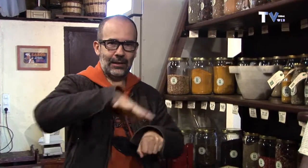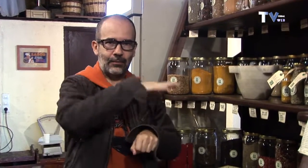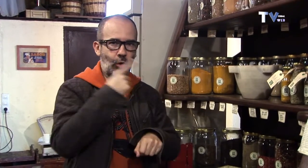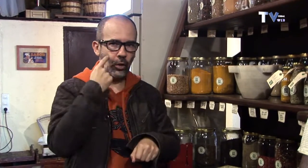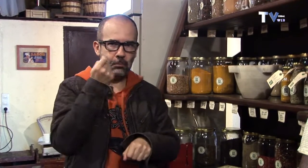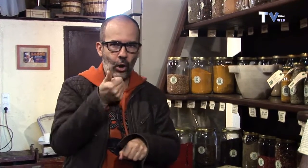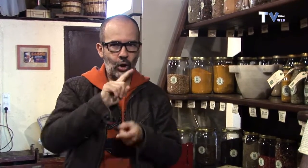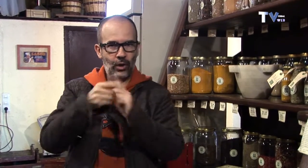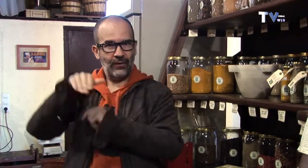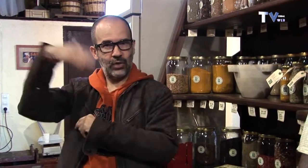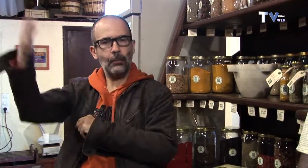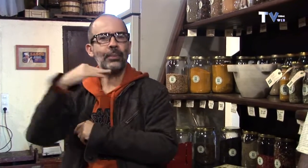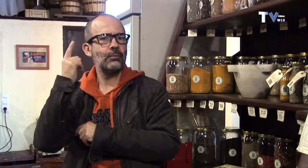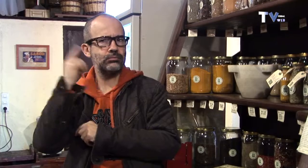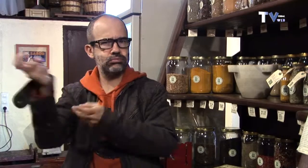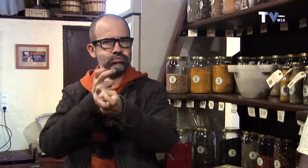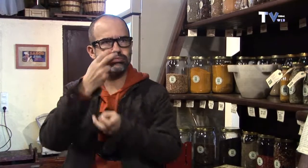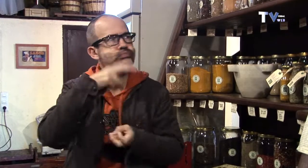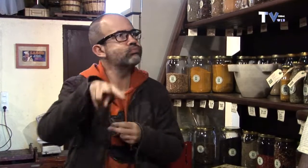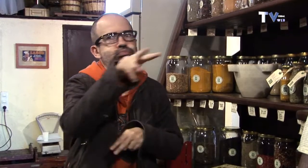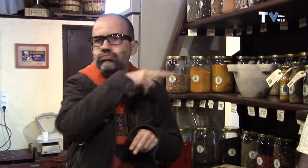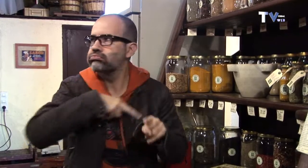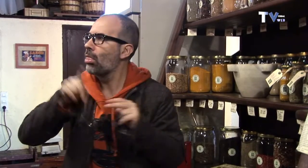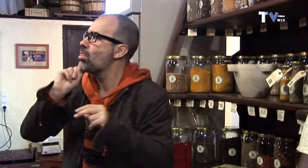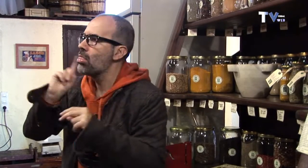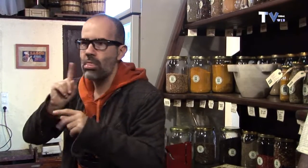Vienen muchos extranjeros, lo conocen más que los propios catalanes.